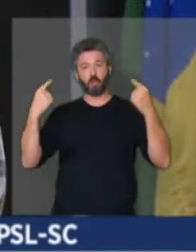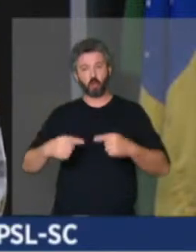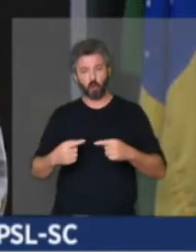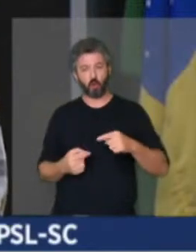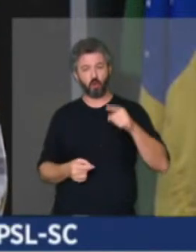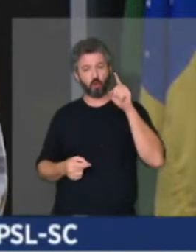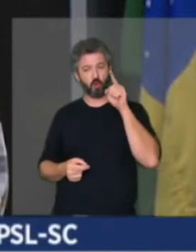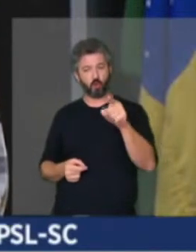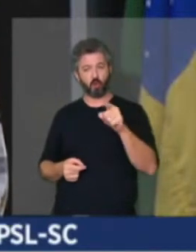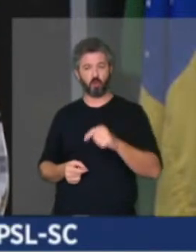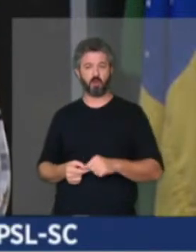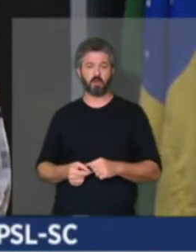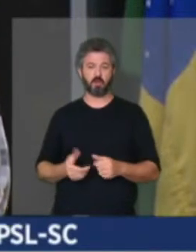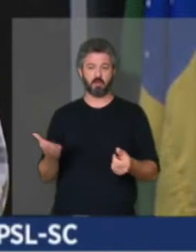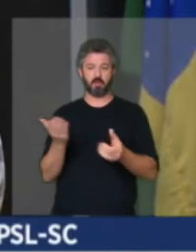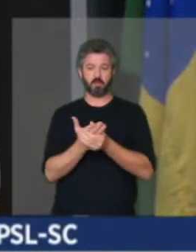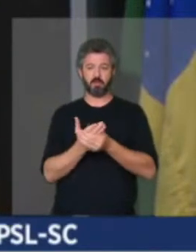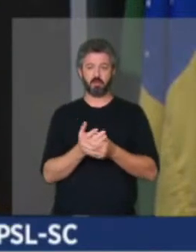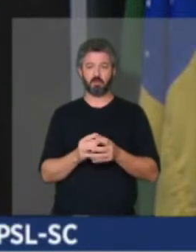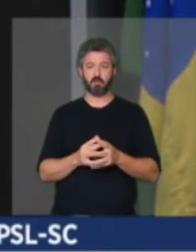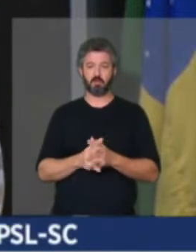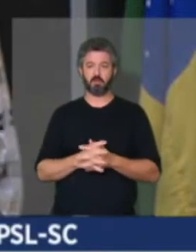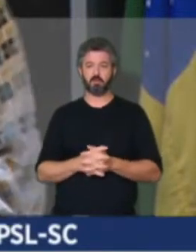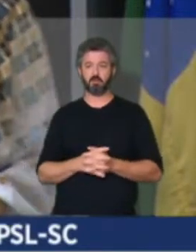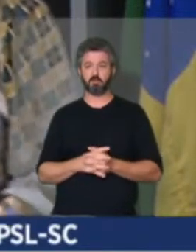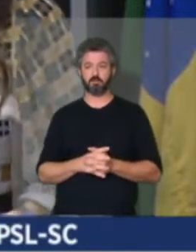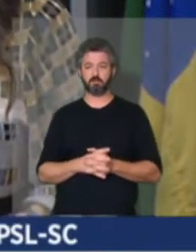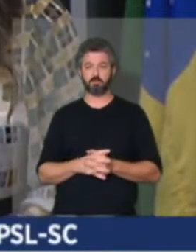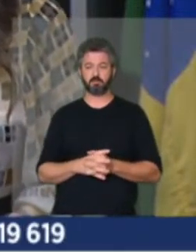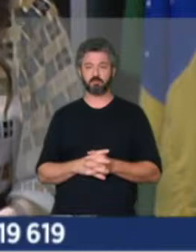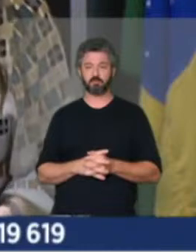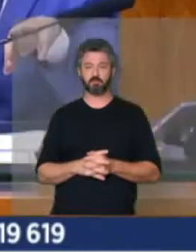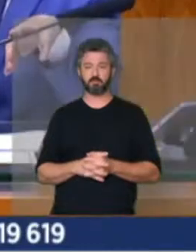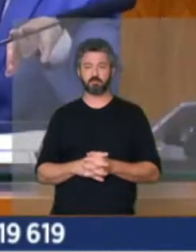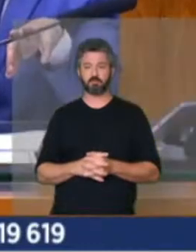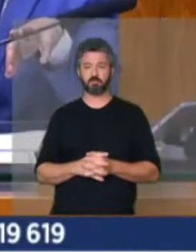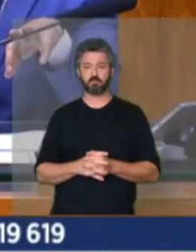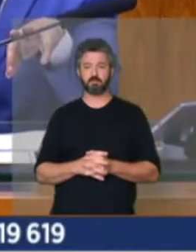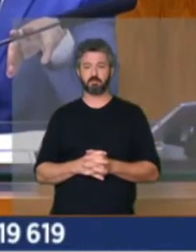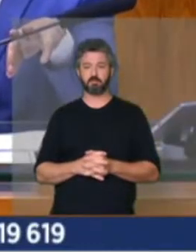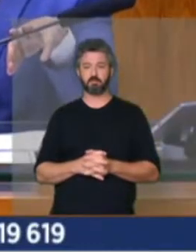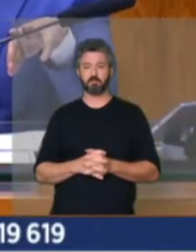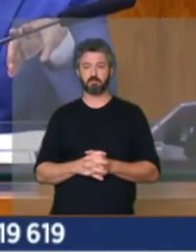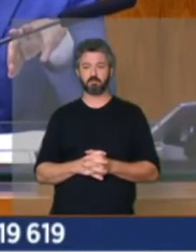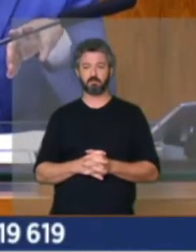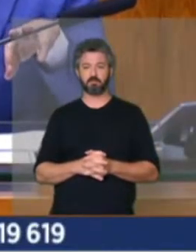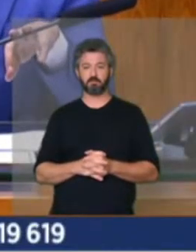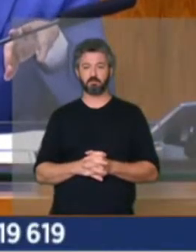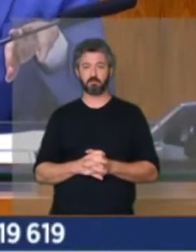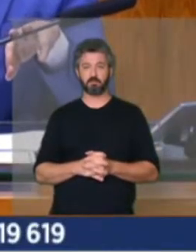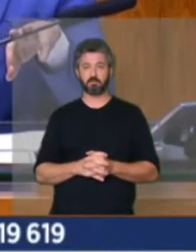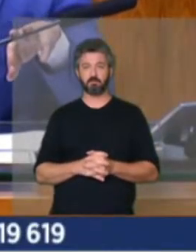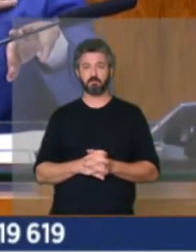DO MINISTRO. MUITO OBRIGADO. -- [DEPUTADA]: O 50 MILHÕES É UMA POUPANC NHA POUPANCINHA. NÃO REPRESENTA NEM 10% DO PATRIMÔNIO DO